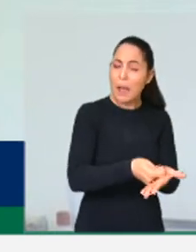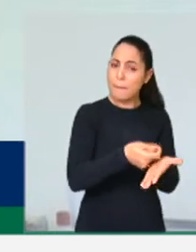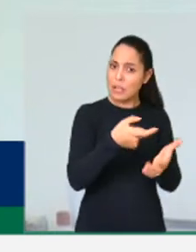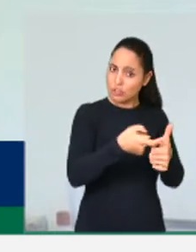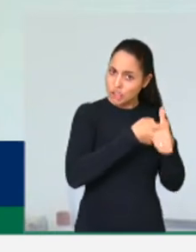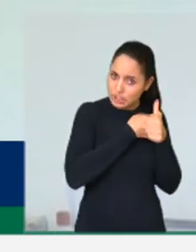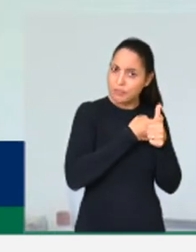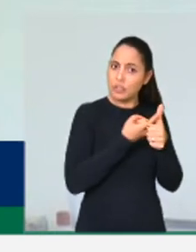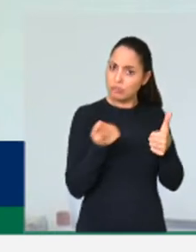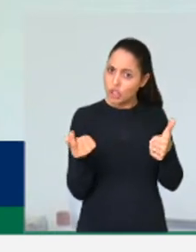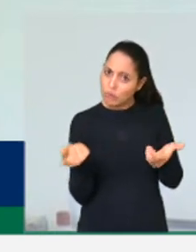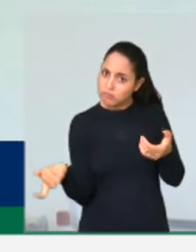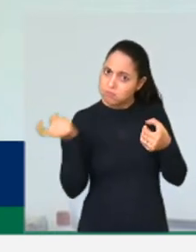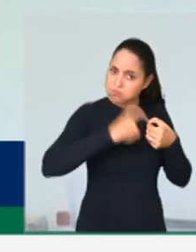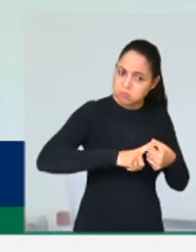COM RECURSOS PÚBLICOS. A REDE ORIENTA SIM PARA VOTAÇÃO